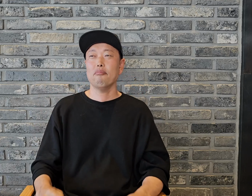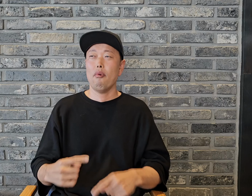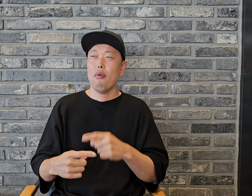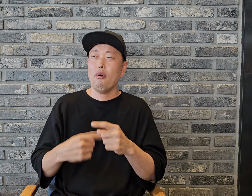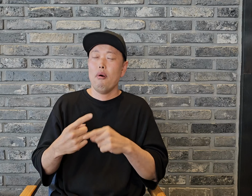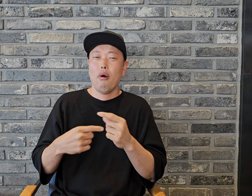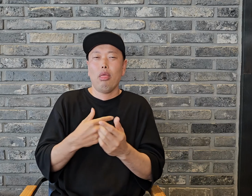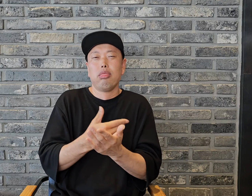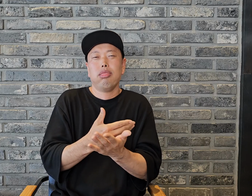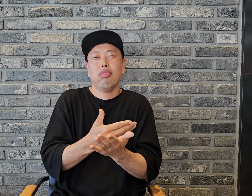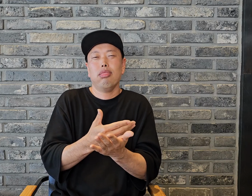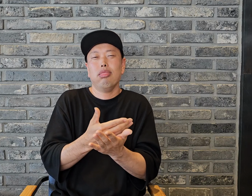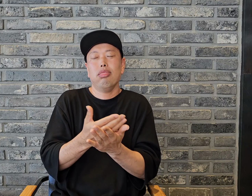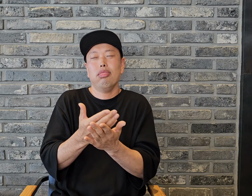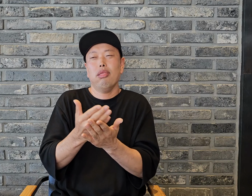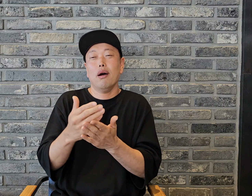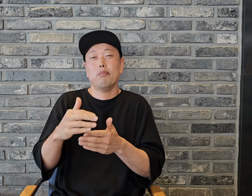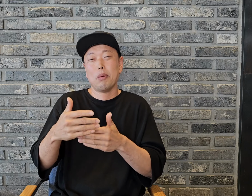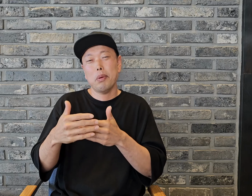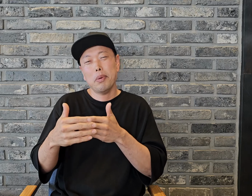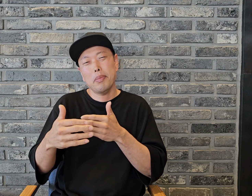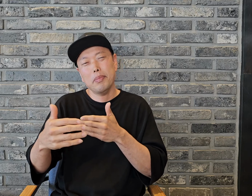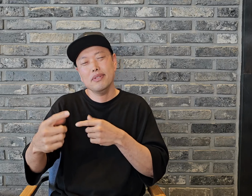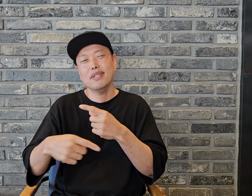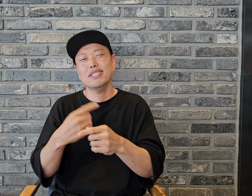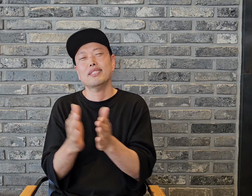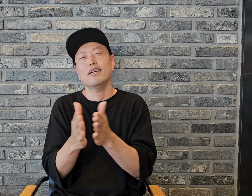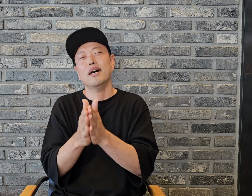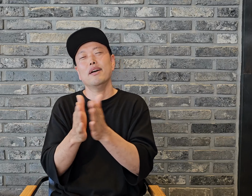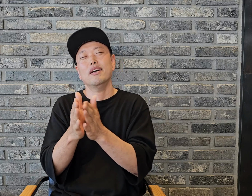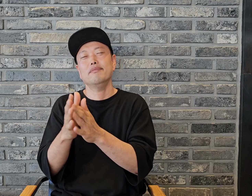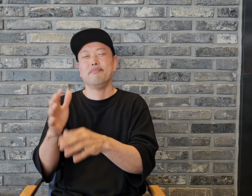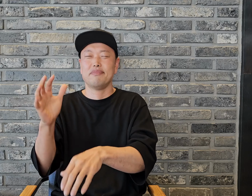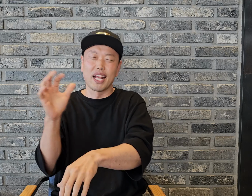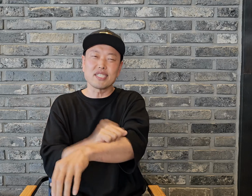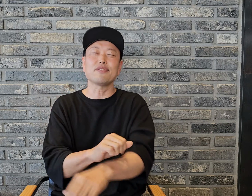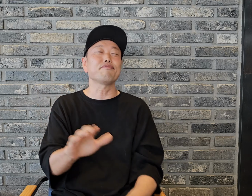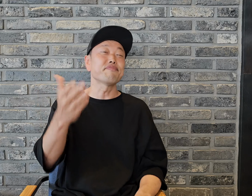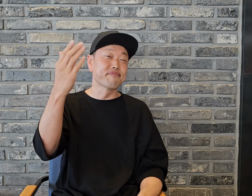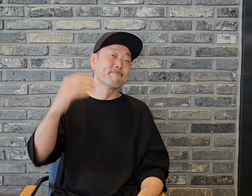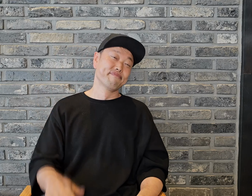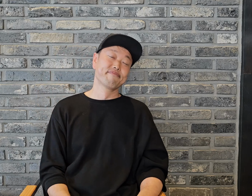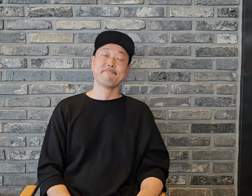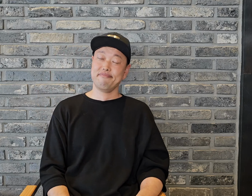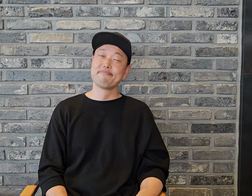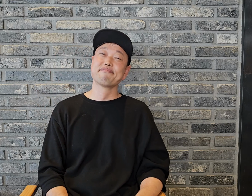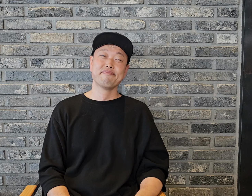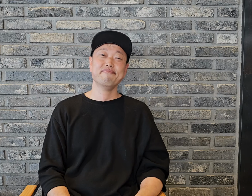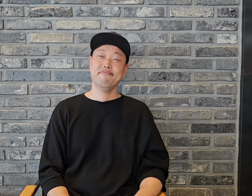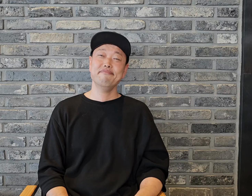(Ich traf viele Leute) Ich lernte verschiedene Gebärdensprachen und mit der Zeit wurde ich besser in der Gebärdensprache.